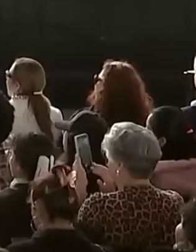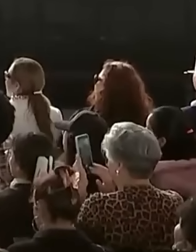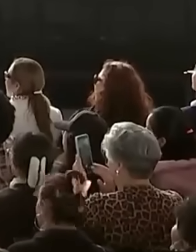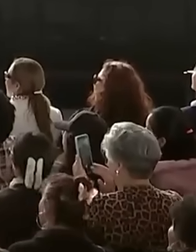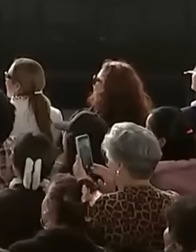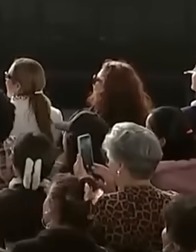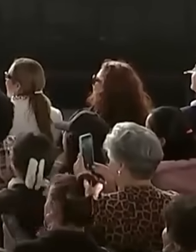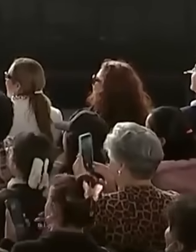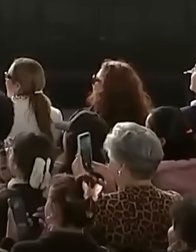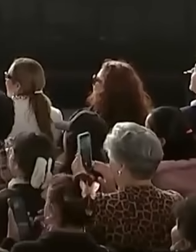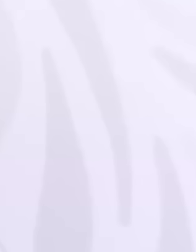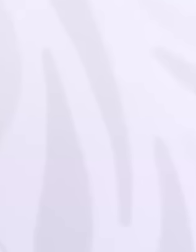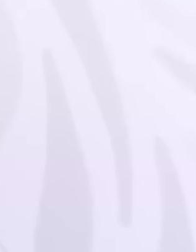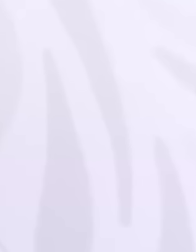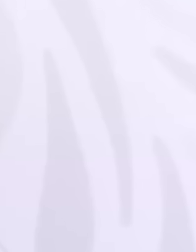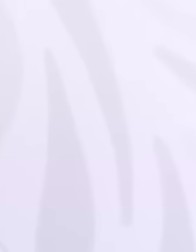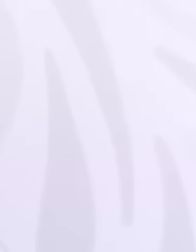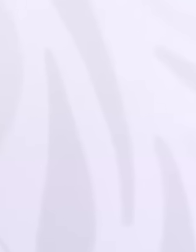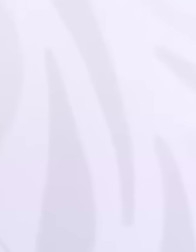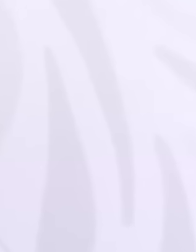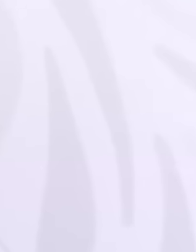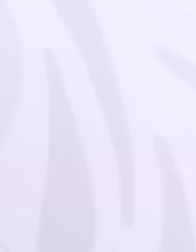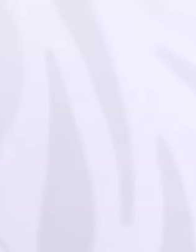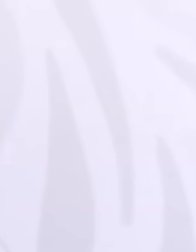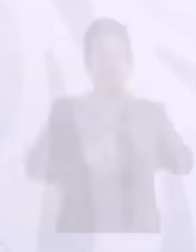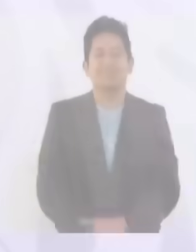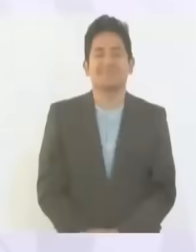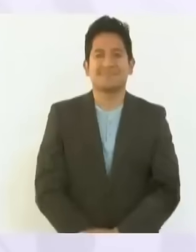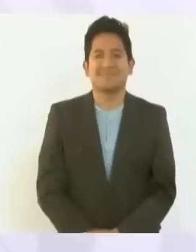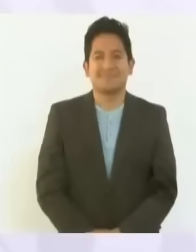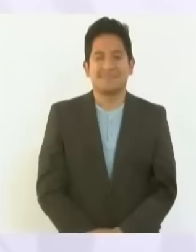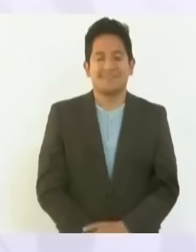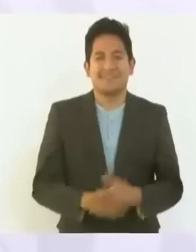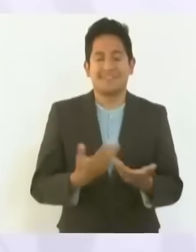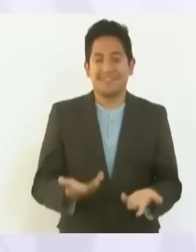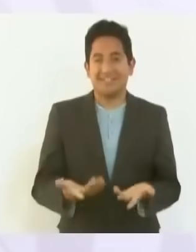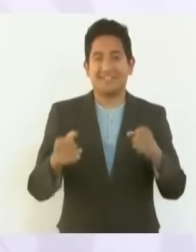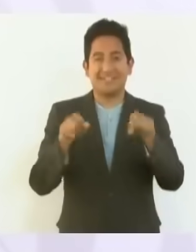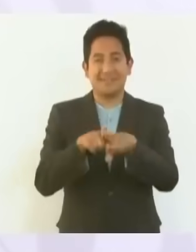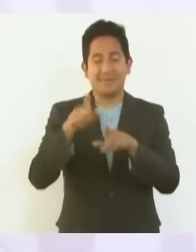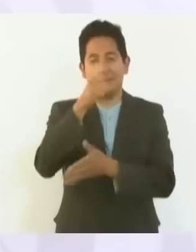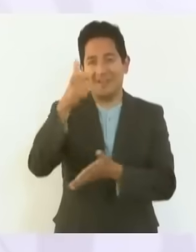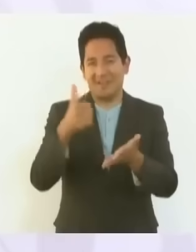que viva la Ciudad de México. Y esta gran ciudad